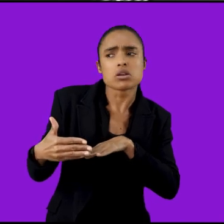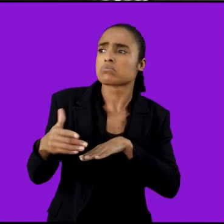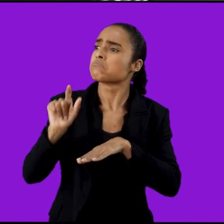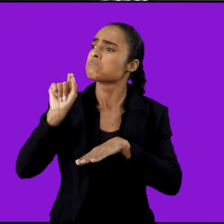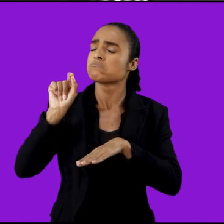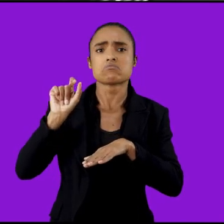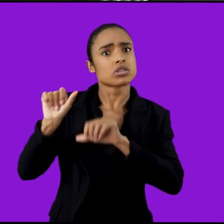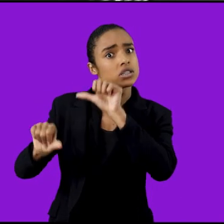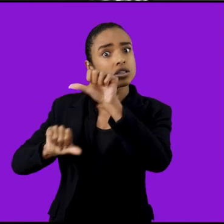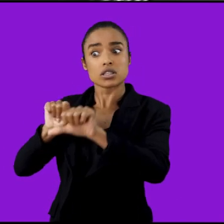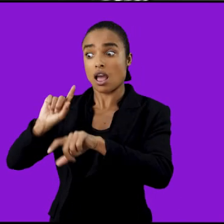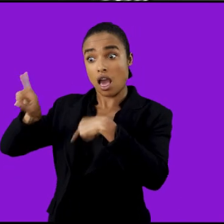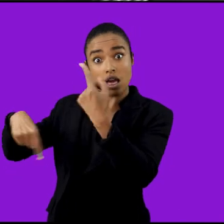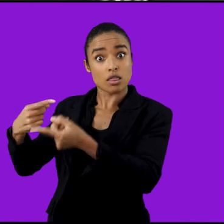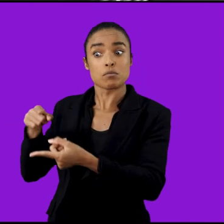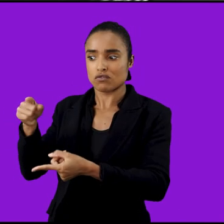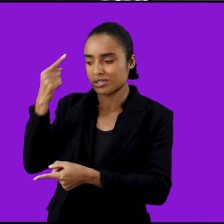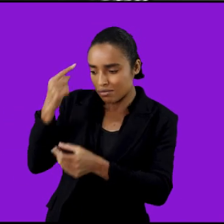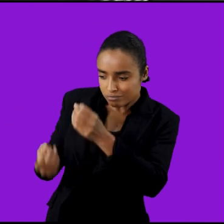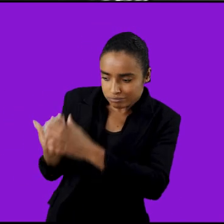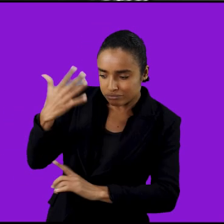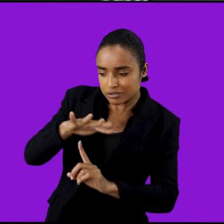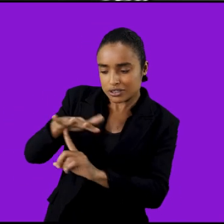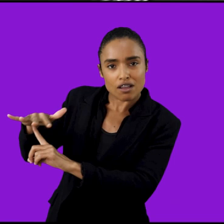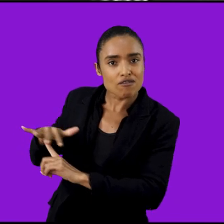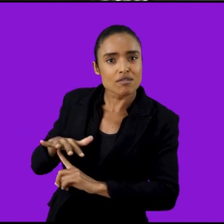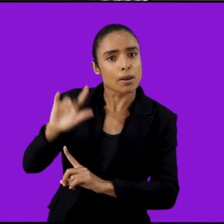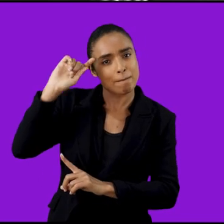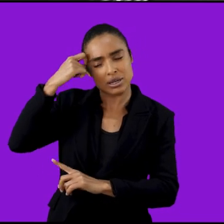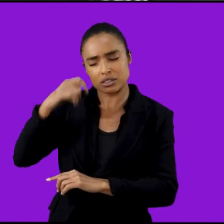Você sempre teve essa coisa da rede? De criar umas redes? É alguma coisa da sua personalidade?